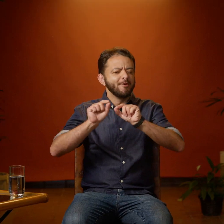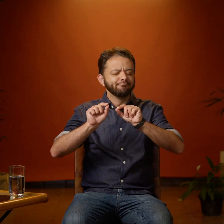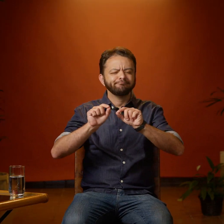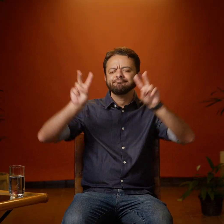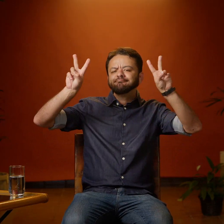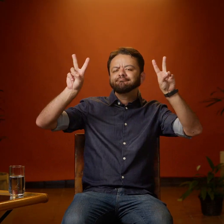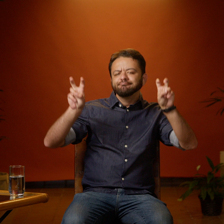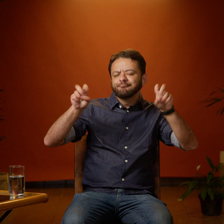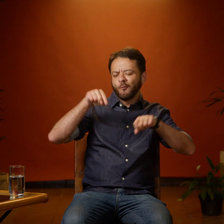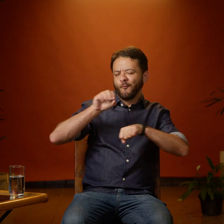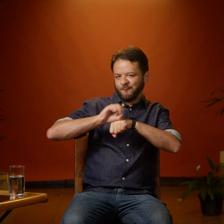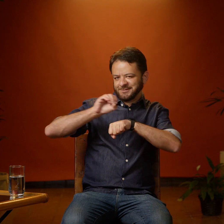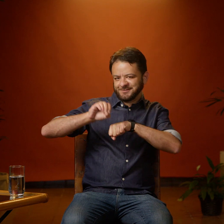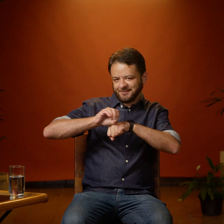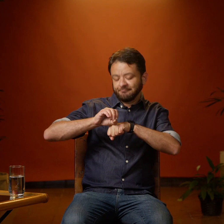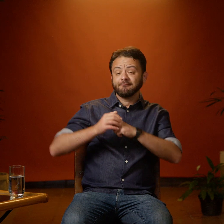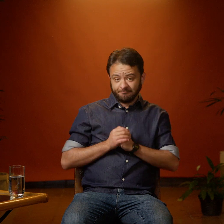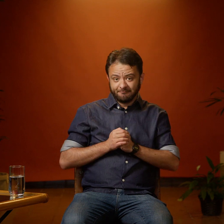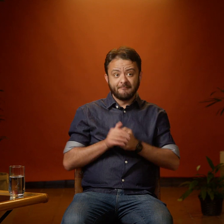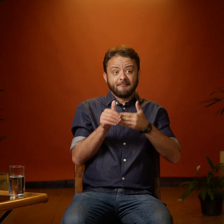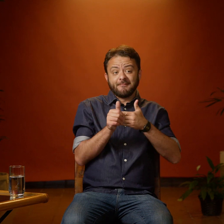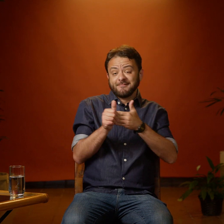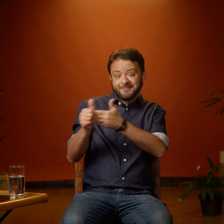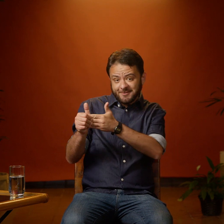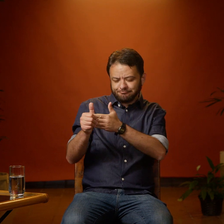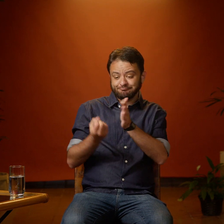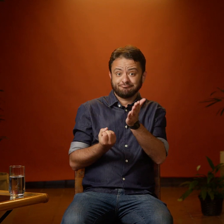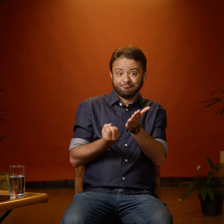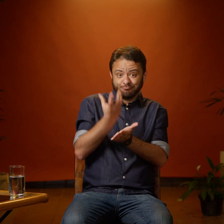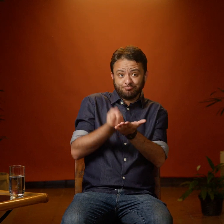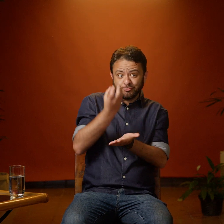Ela tem o objetivo, de acordo com o Guia de Produções Audiovisuais Acessíveis.